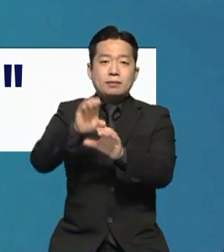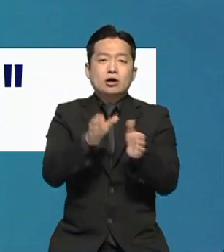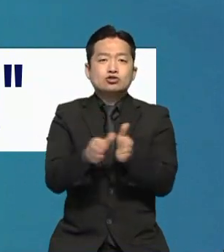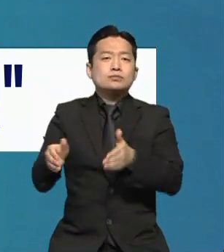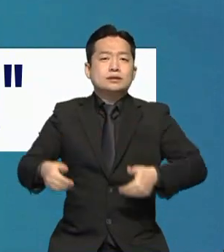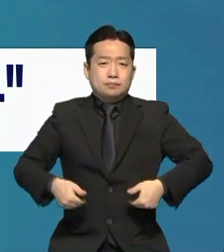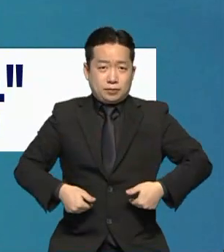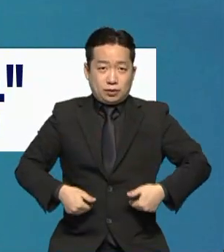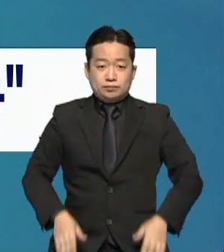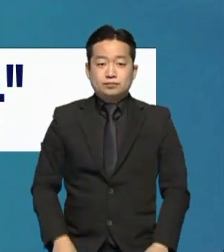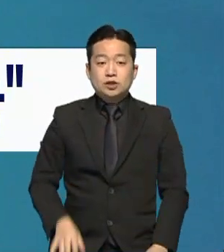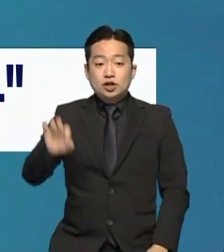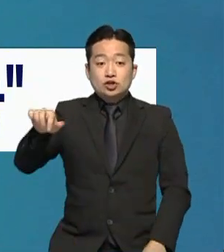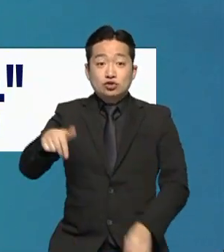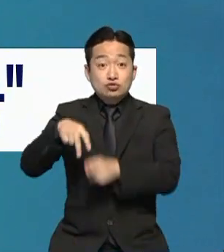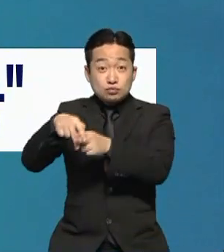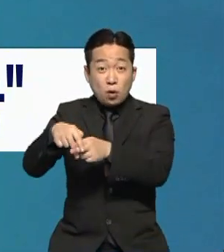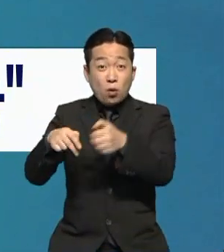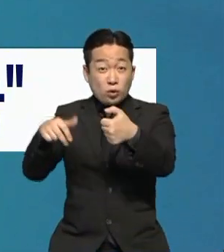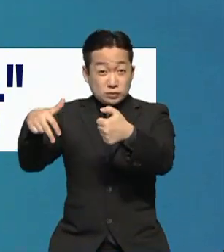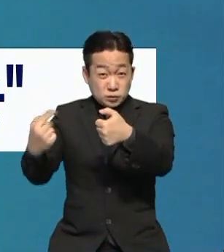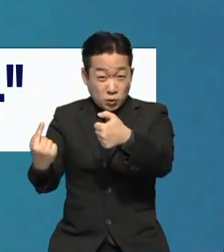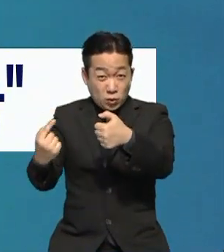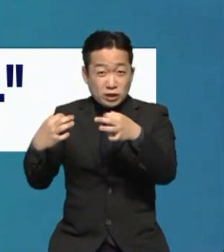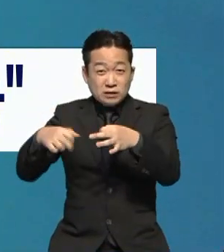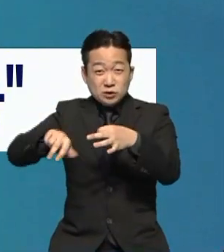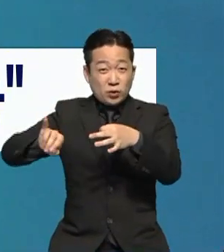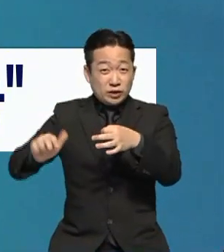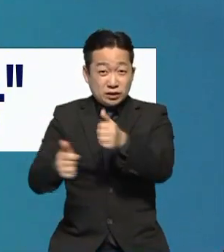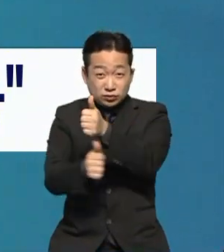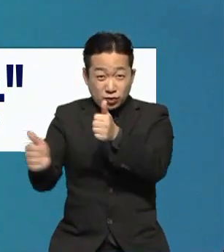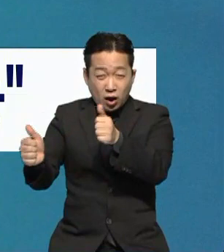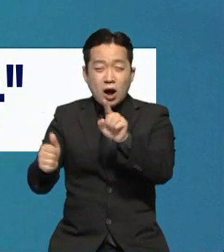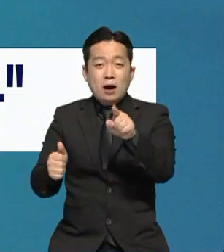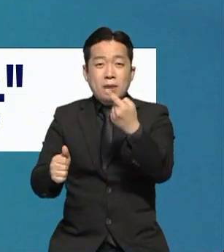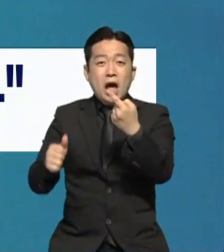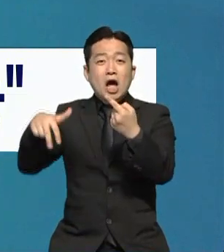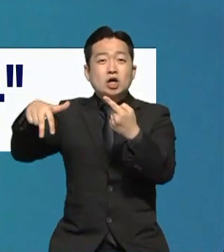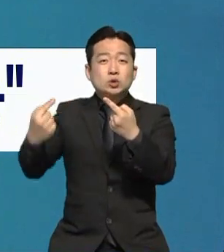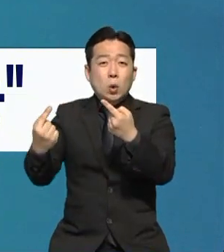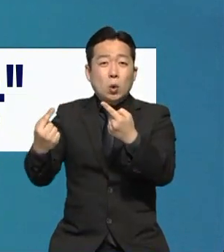후보가 50조 원, 또 김종인 위원장께서 100조 원 지원 말씀을 이미 내놓으셨기